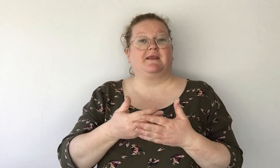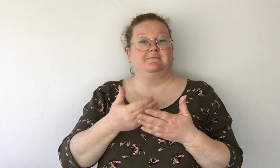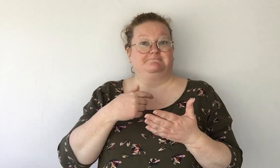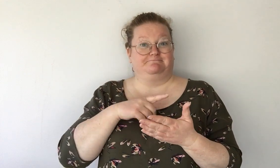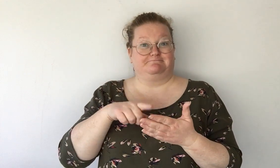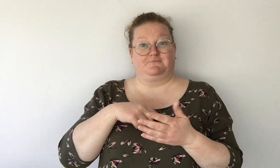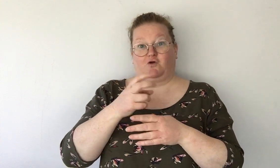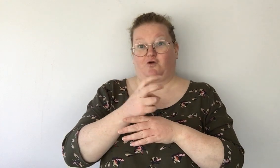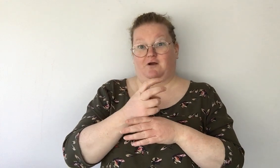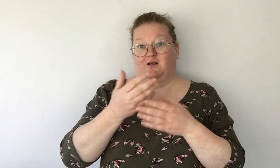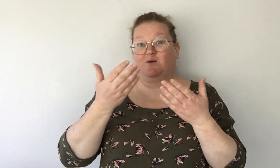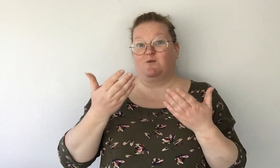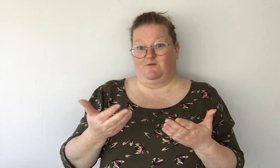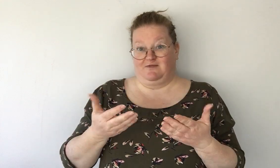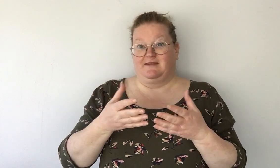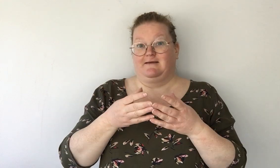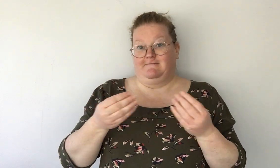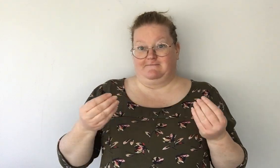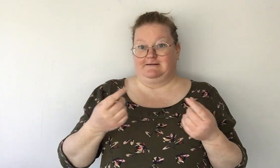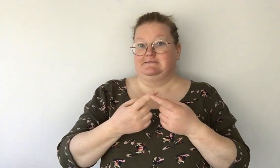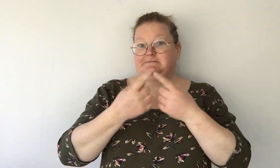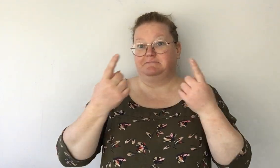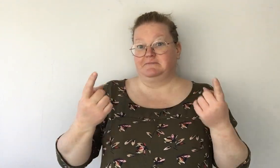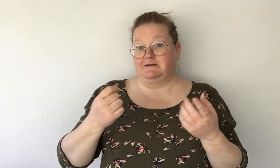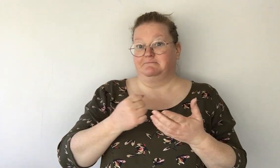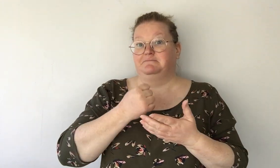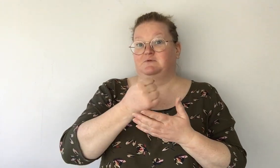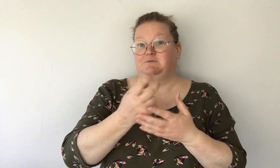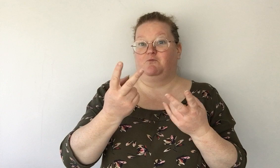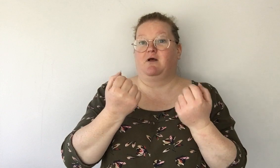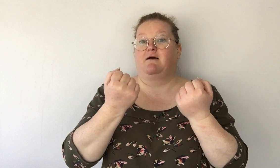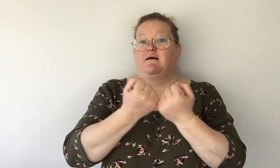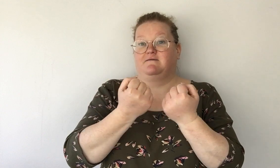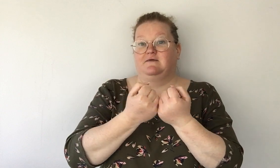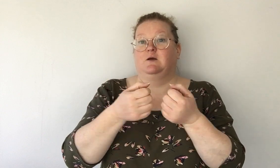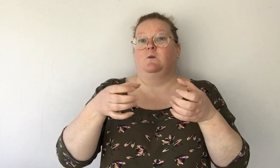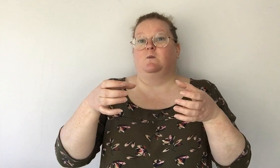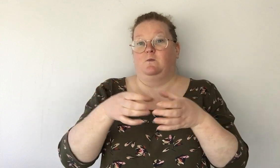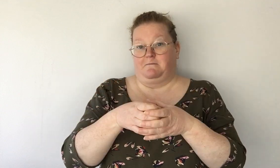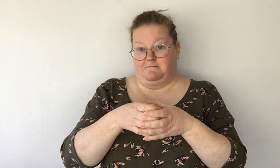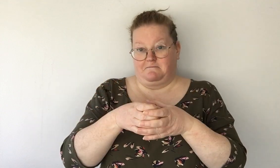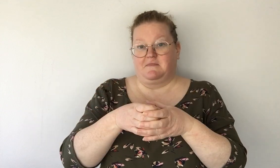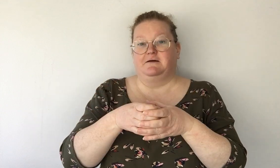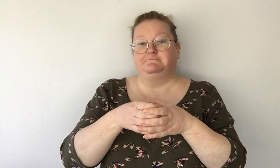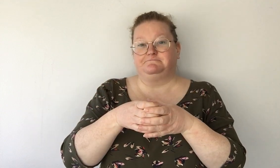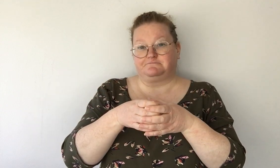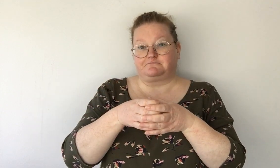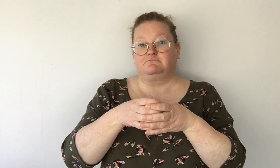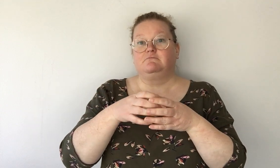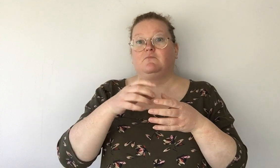Kokeilemme siis perustaa kevään aikana ensimmäisen kaveriryhmän.